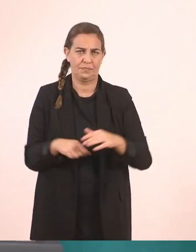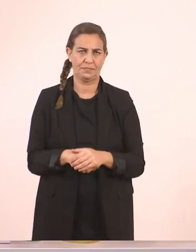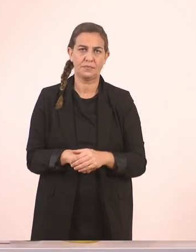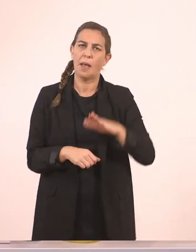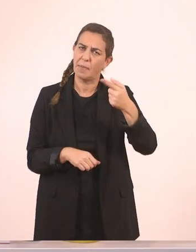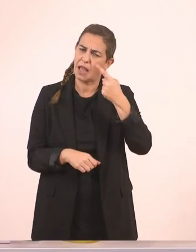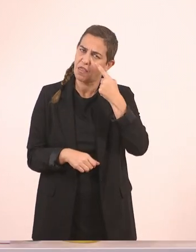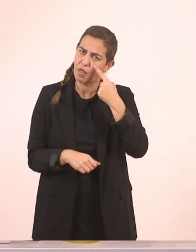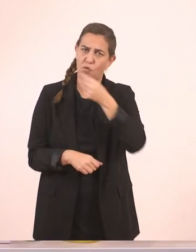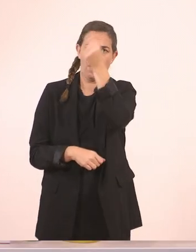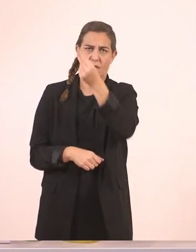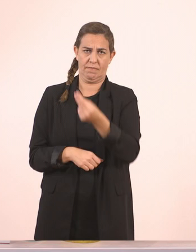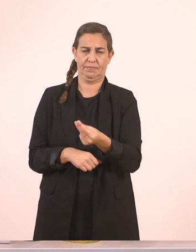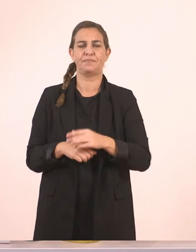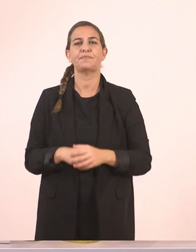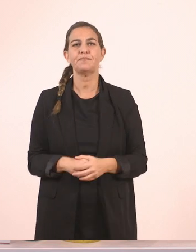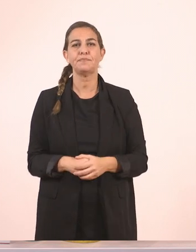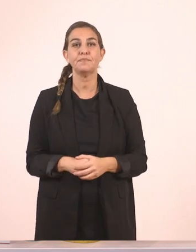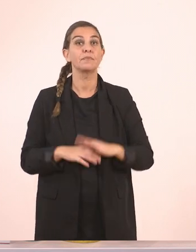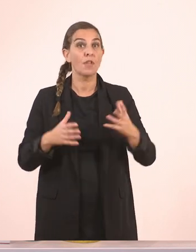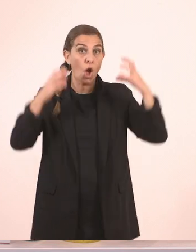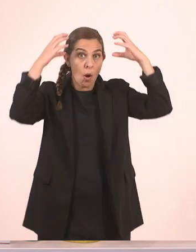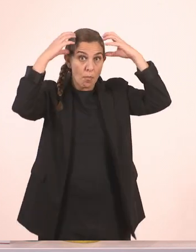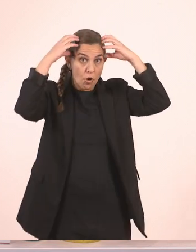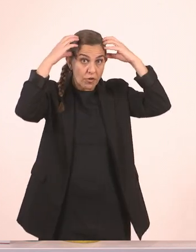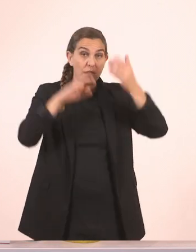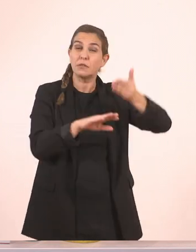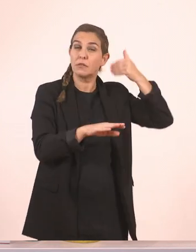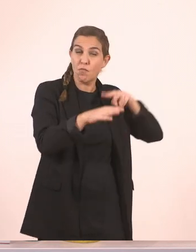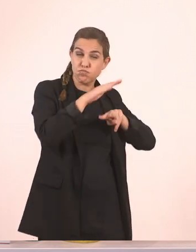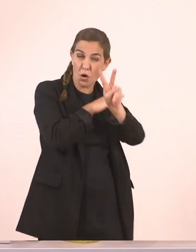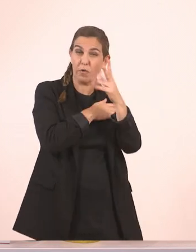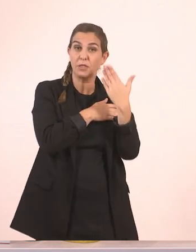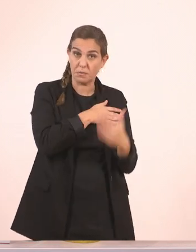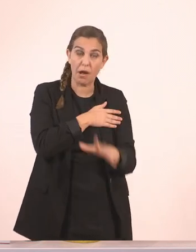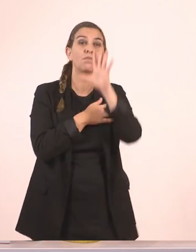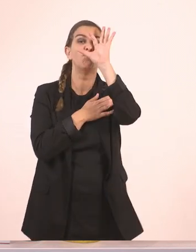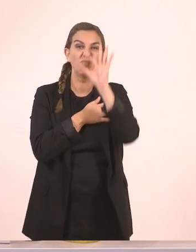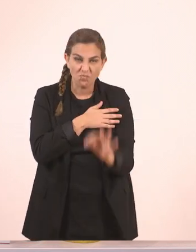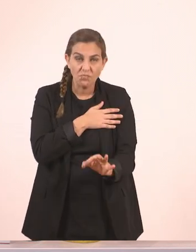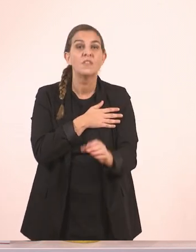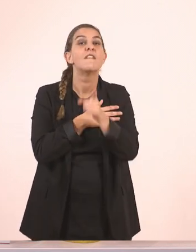Όπως είχαν προβλέψει, παιδιά, οι προφήτες, εκείνο το βράδυ ένα πολύ λαμπερό αστέρι,